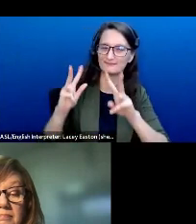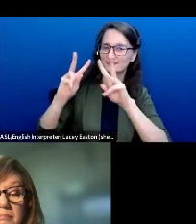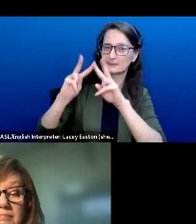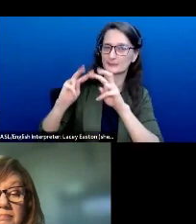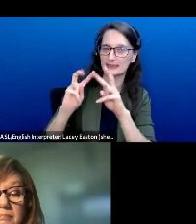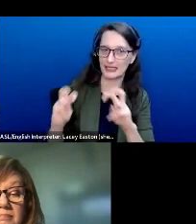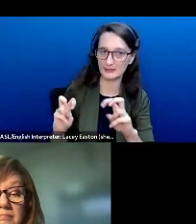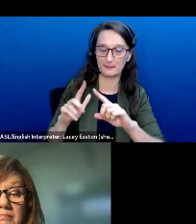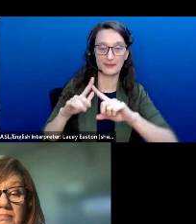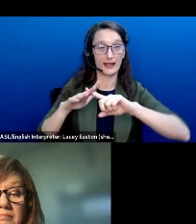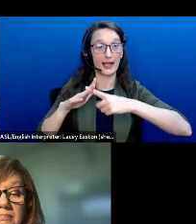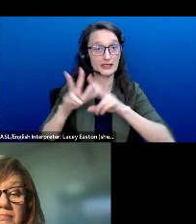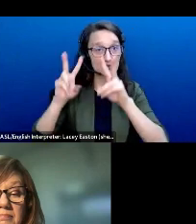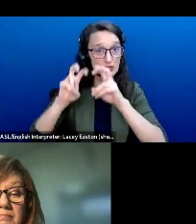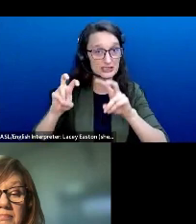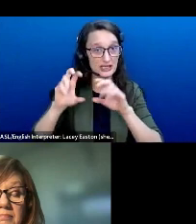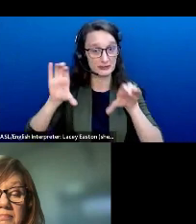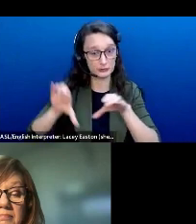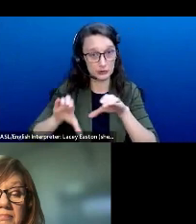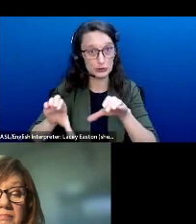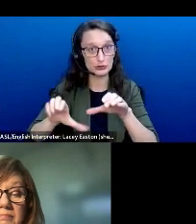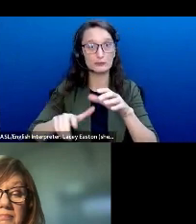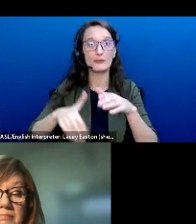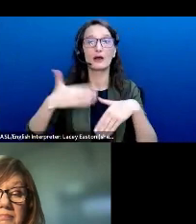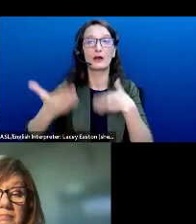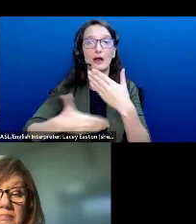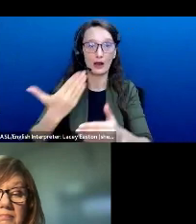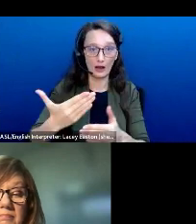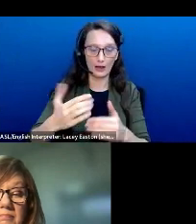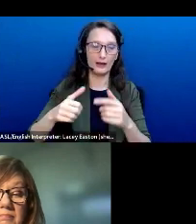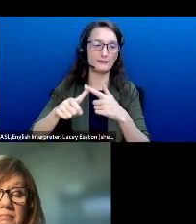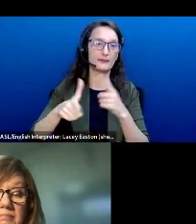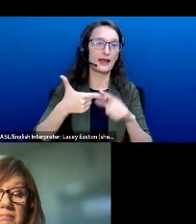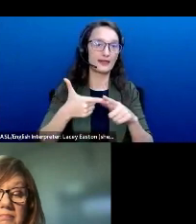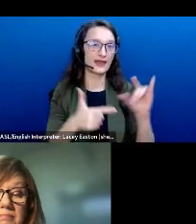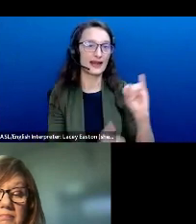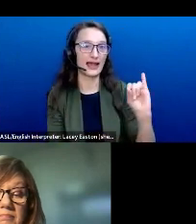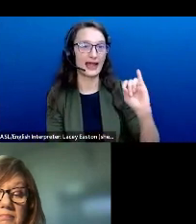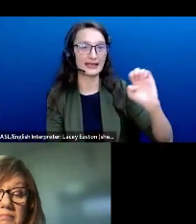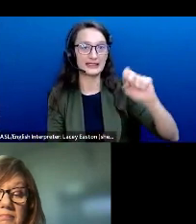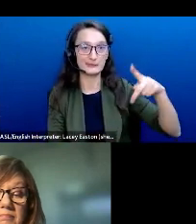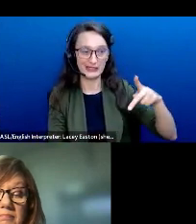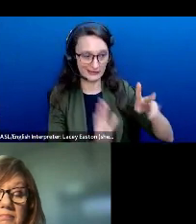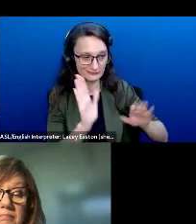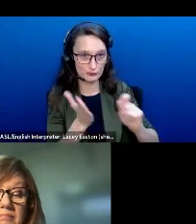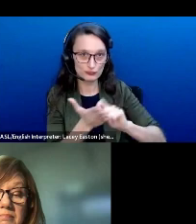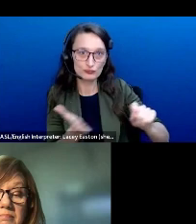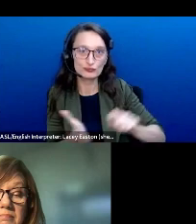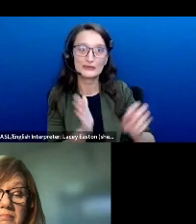realiza una evaluación inicial y luego, a partir de eso, se desarrolla y revisa anualmente un IEP.